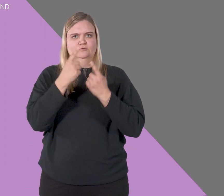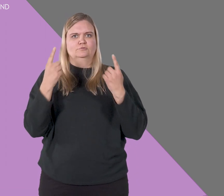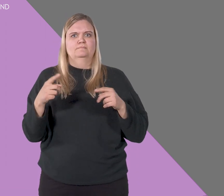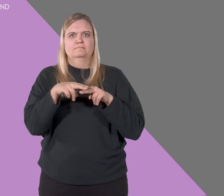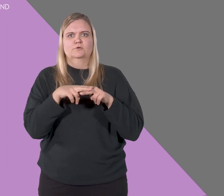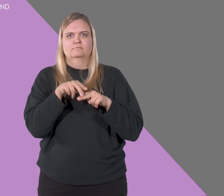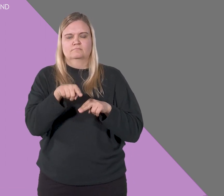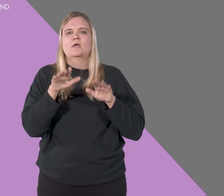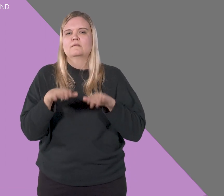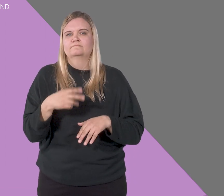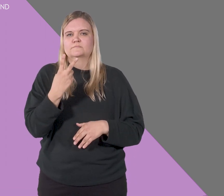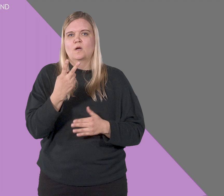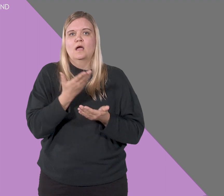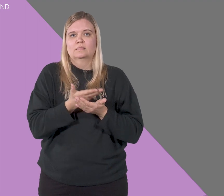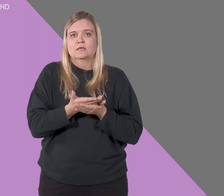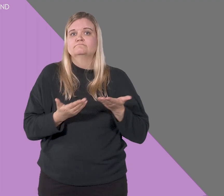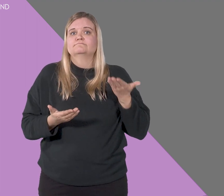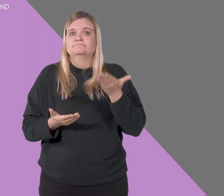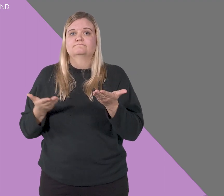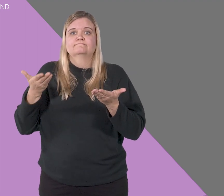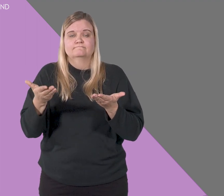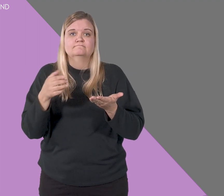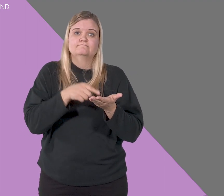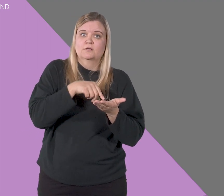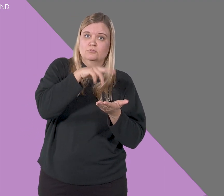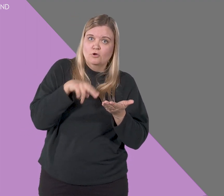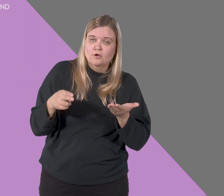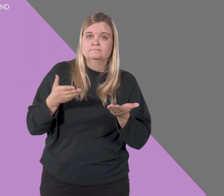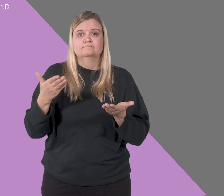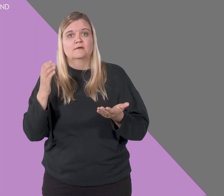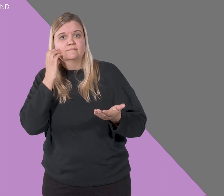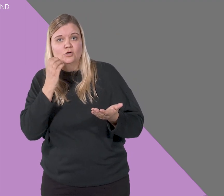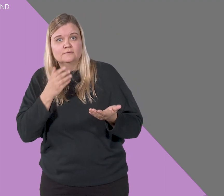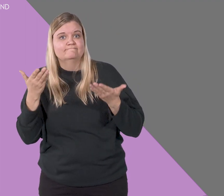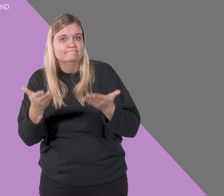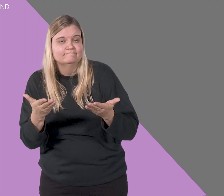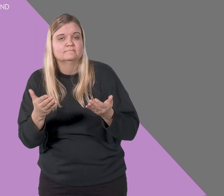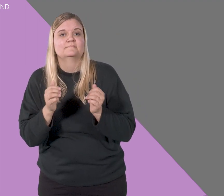I den förstä general- församlingen var kandidaterna - Förenade Arabemiraten (UAE) och Norge.